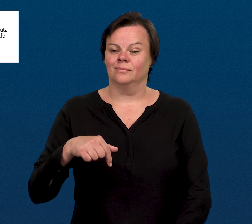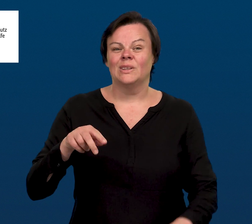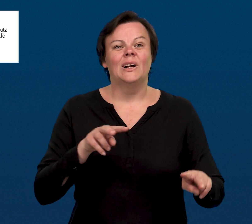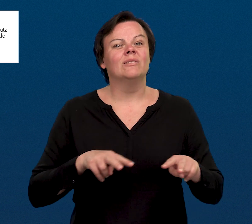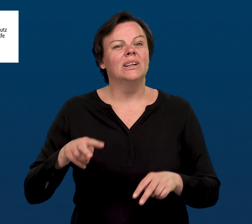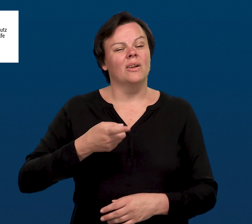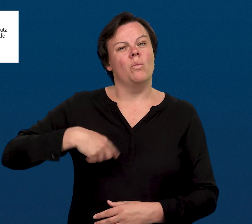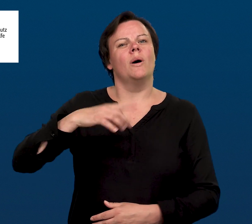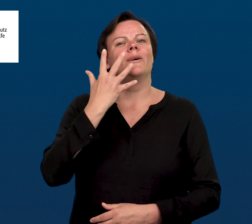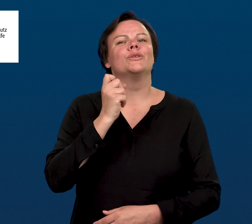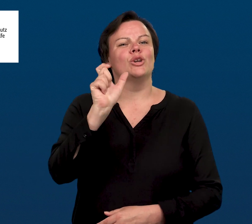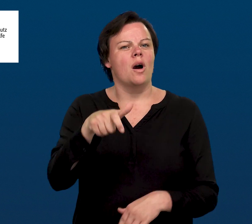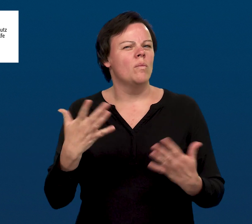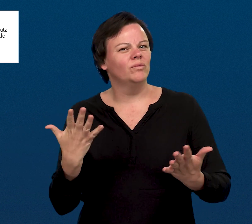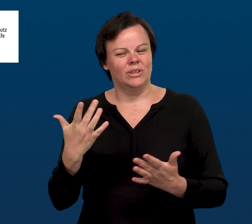Mit diesem Video möchten wir Ihnen